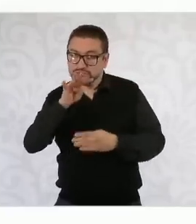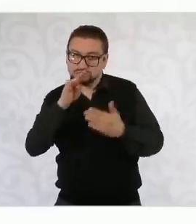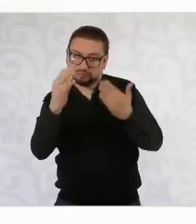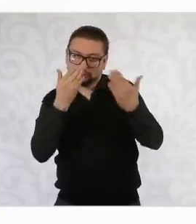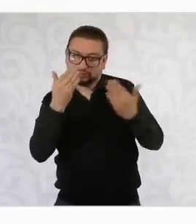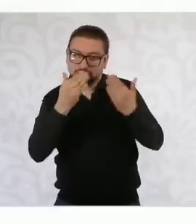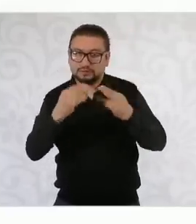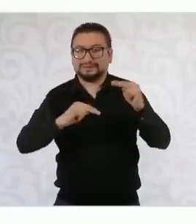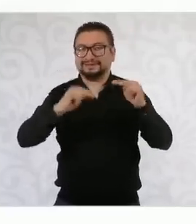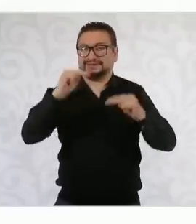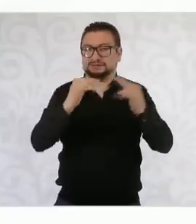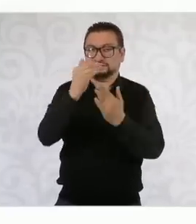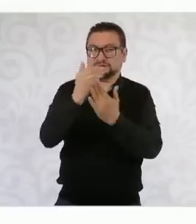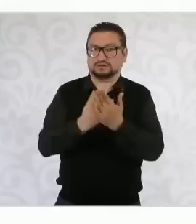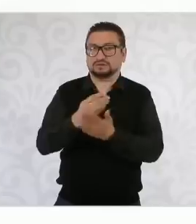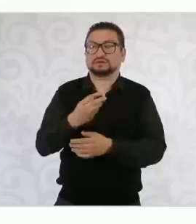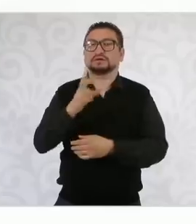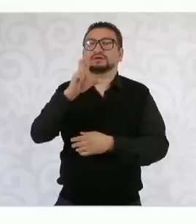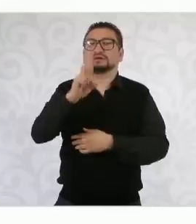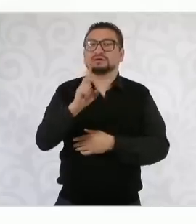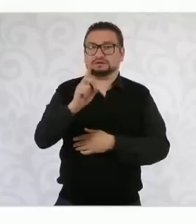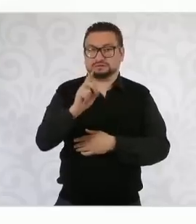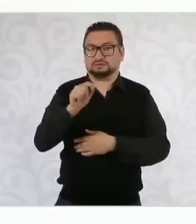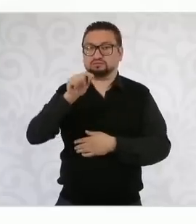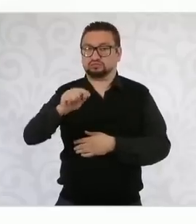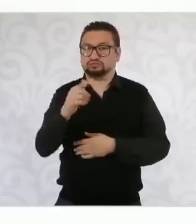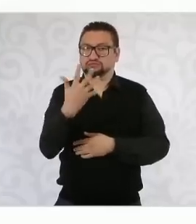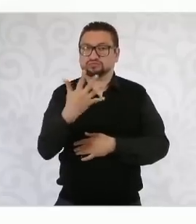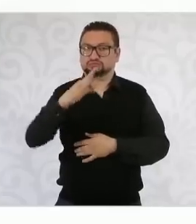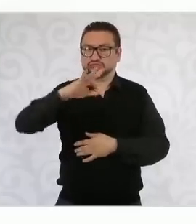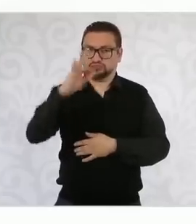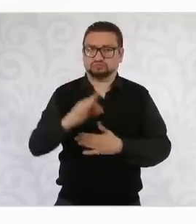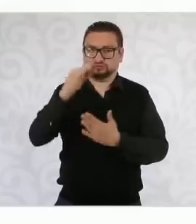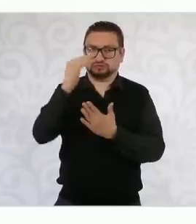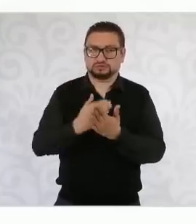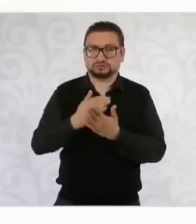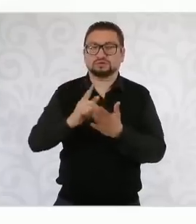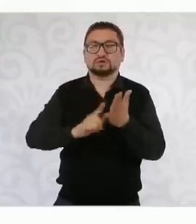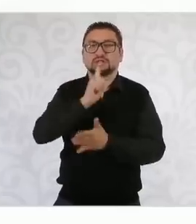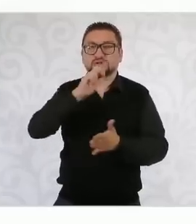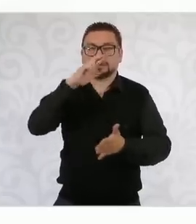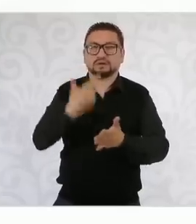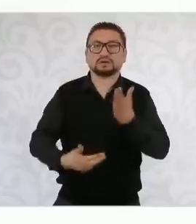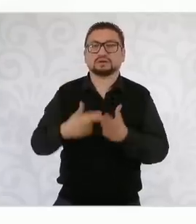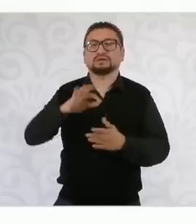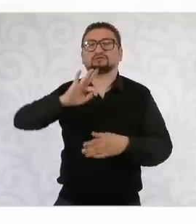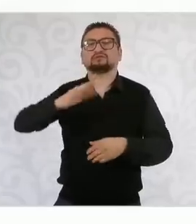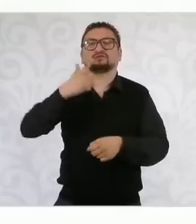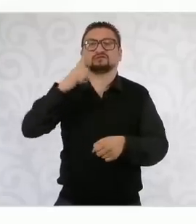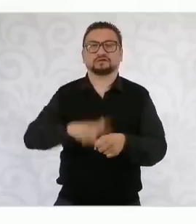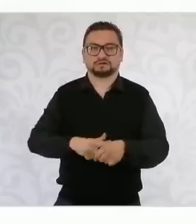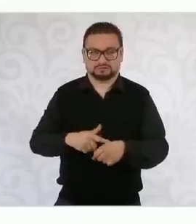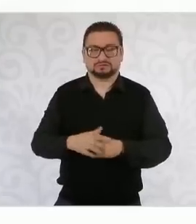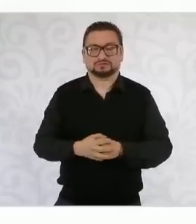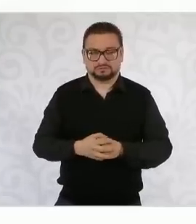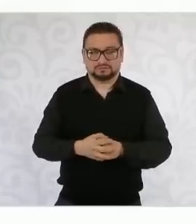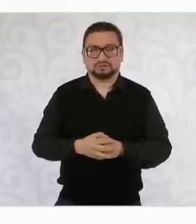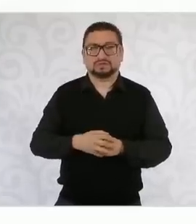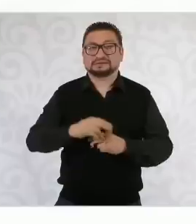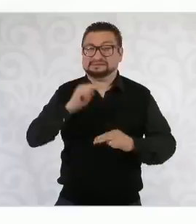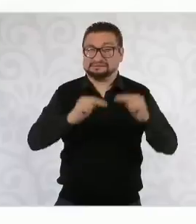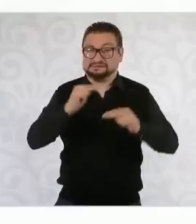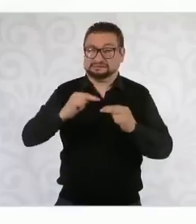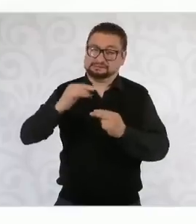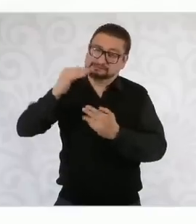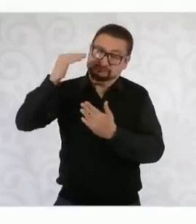reducción de - 30.5 por en los delitos del fuero federal si bien la mayor reducción ocurrió de